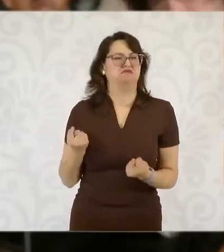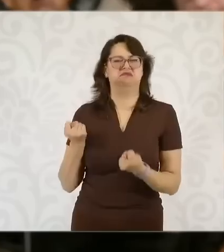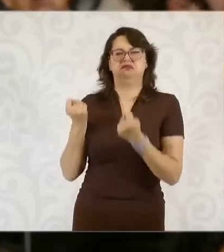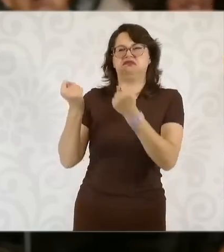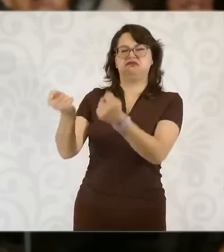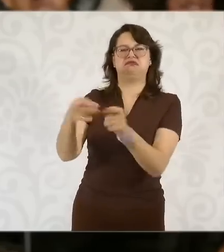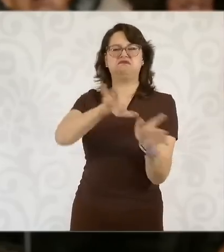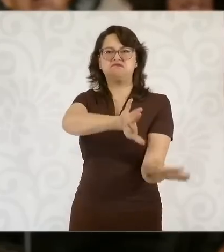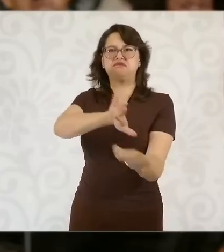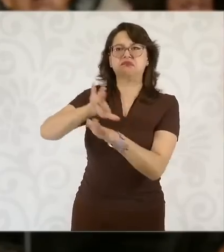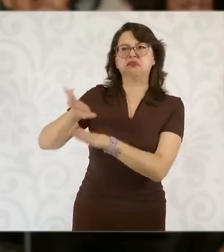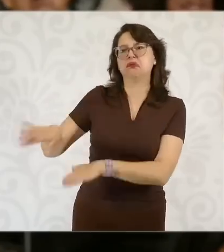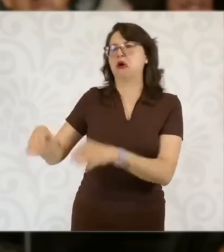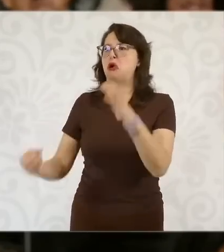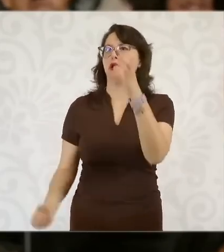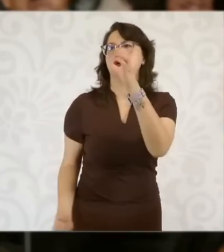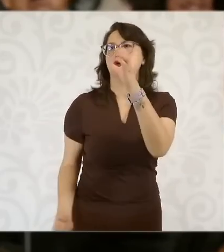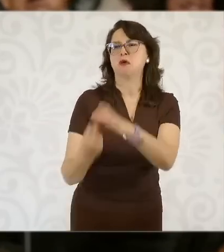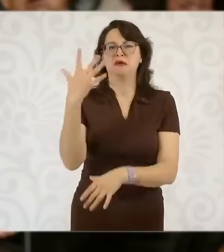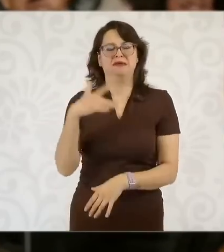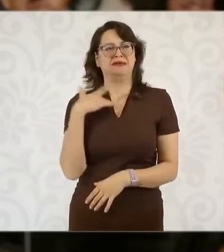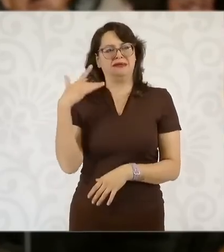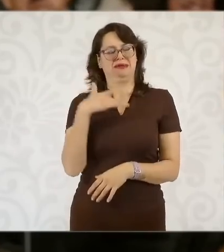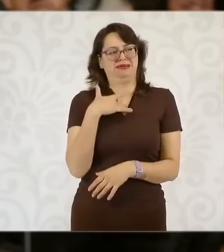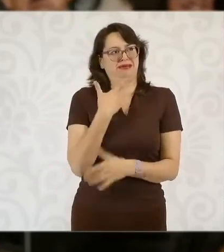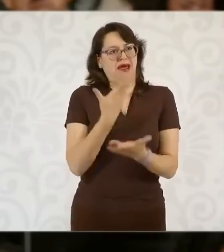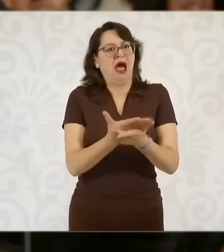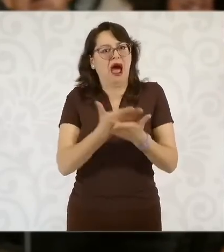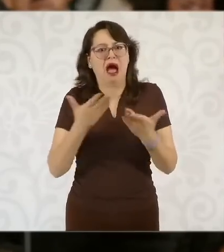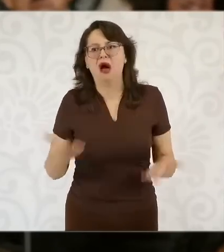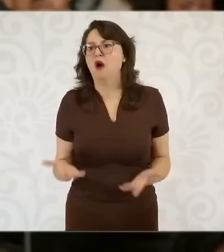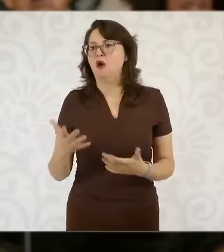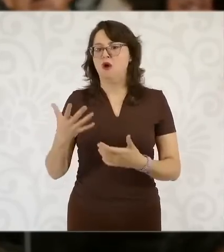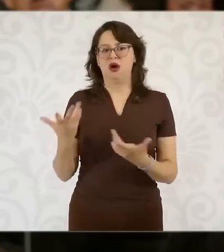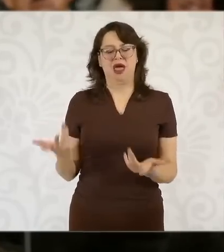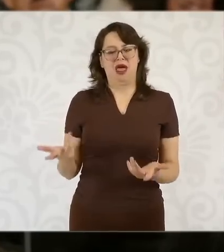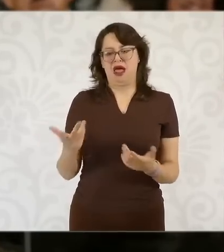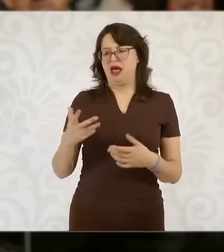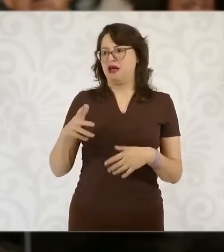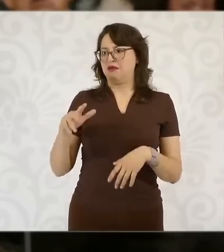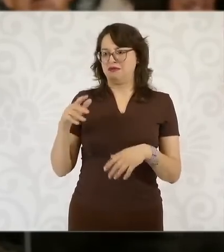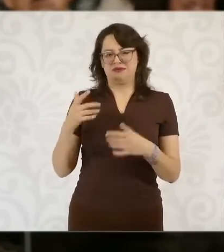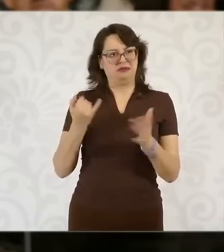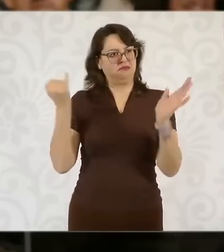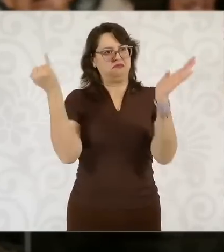en Palestina y ahora pues los aranceles que des estabilizaron las bolsas estamos pegados a Estados